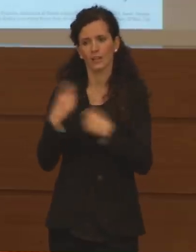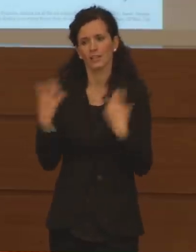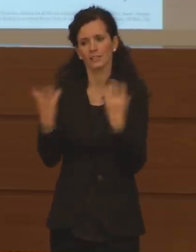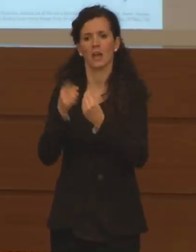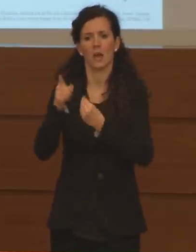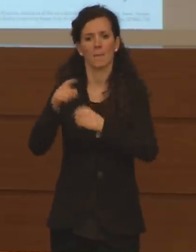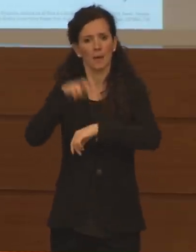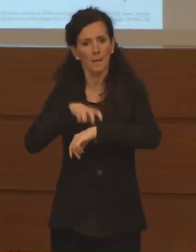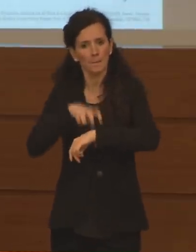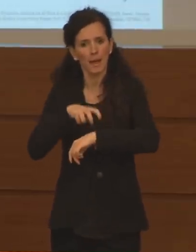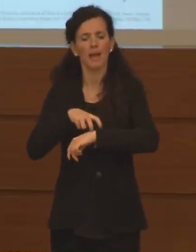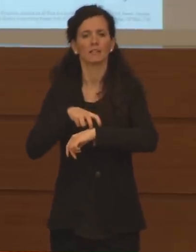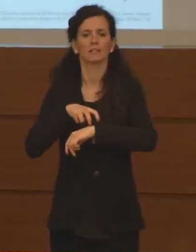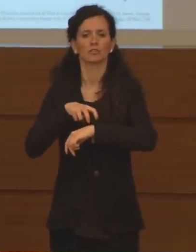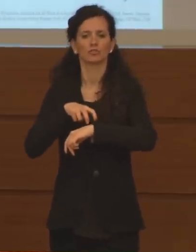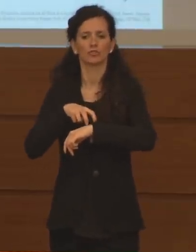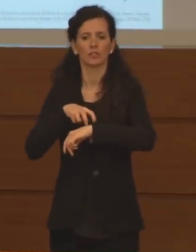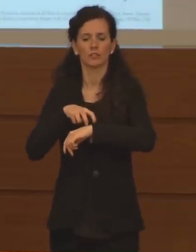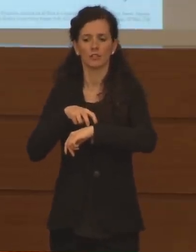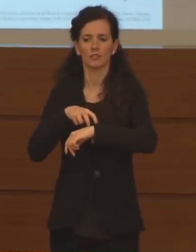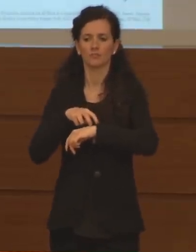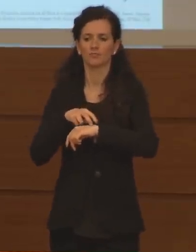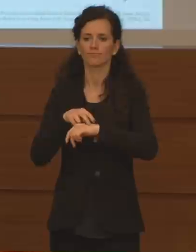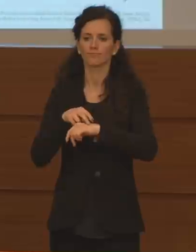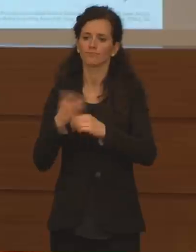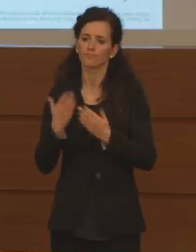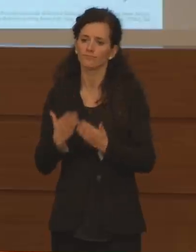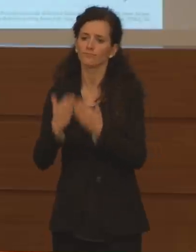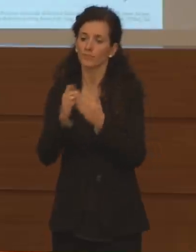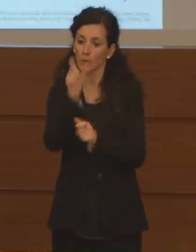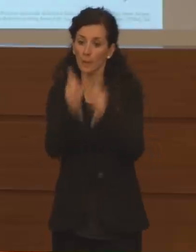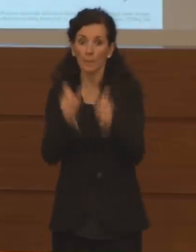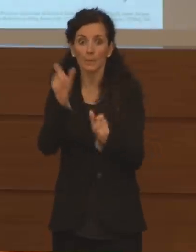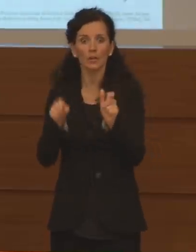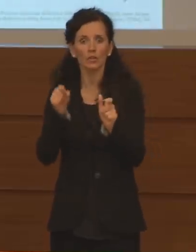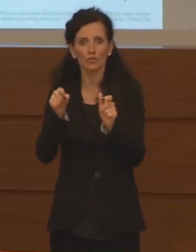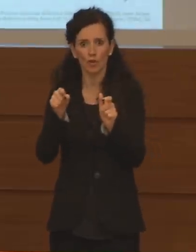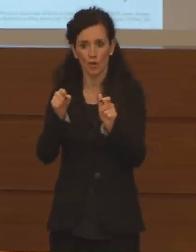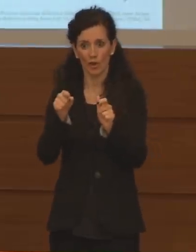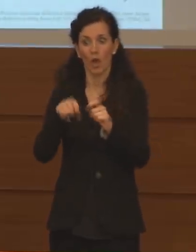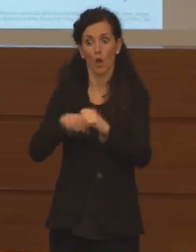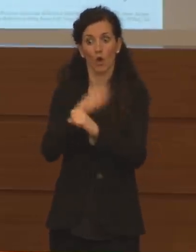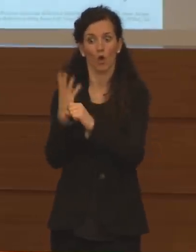per i soggetti che vengono in contatto con gli operatori sanitari per il